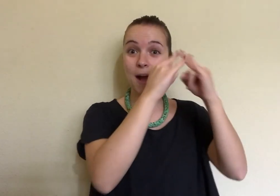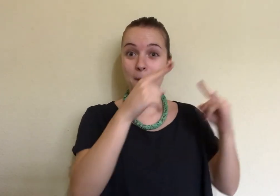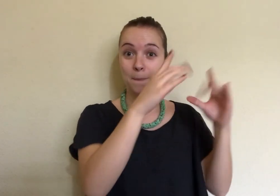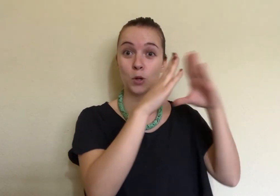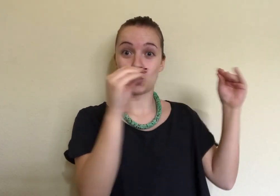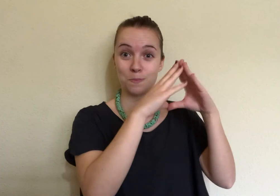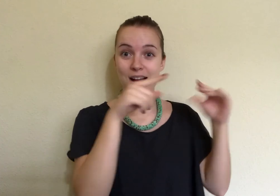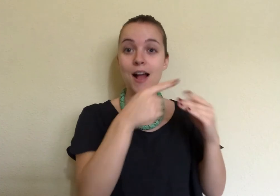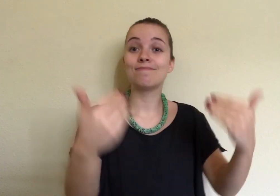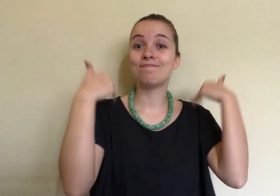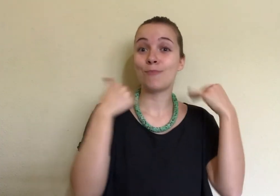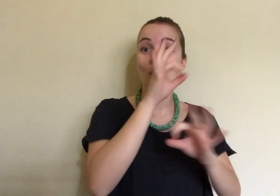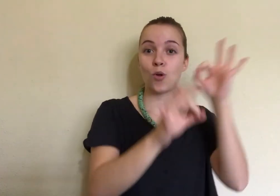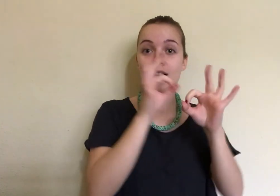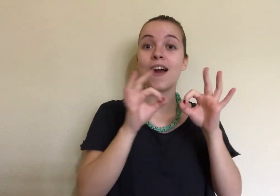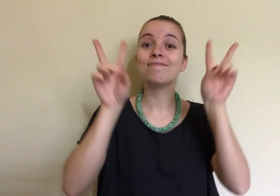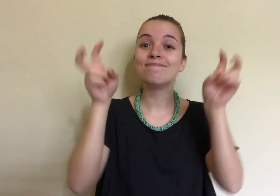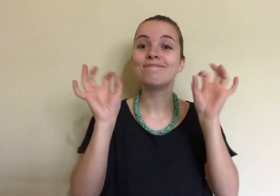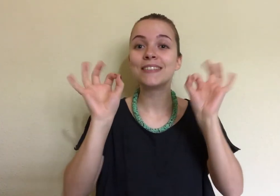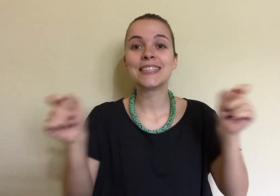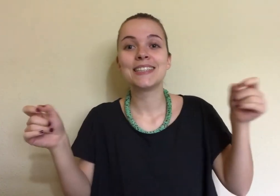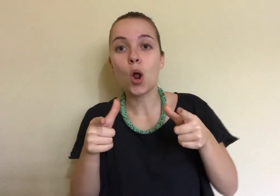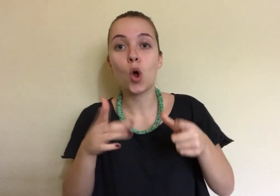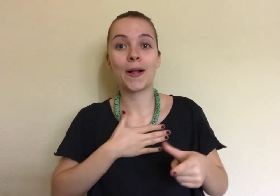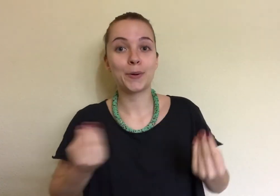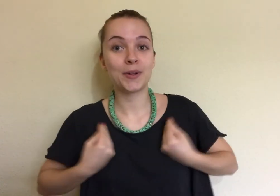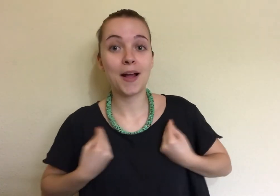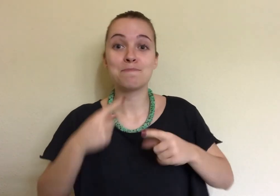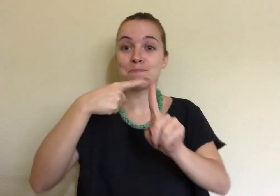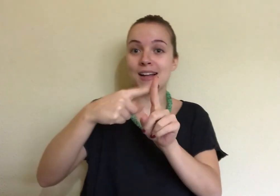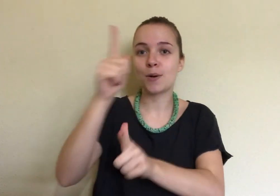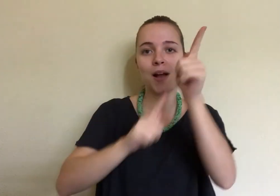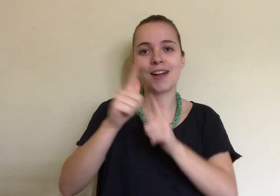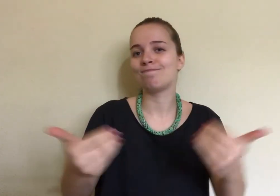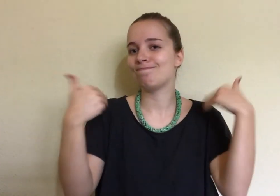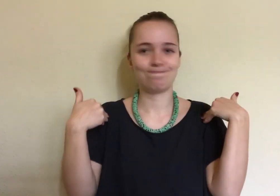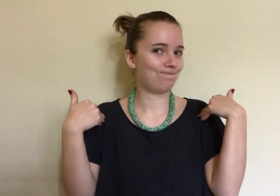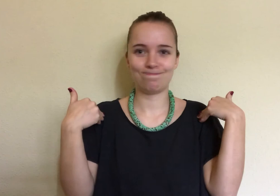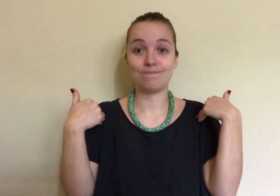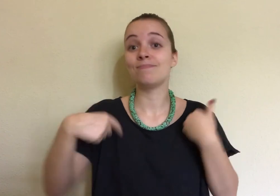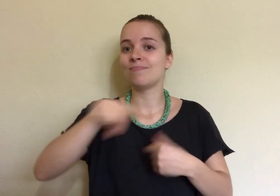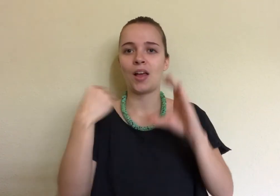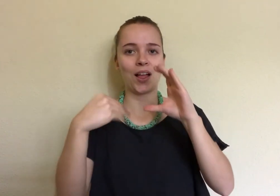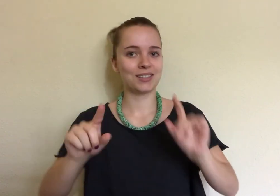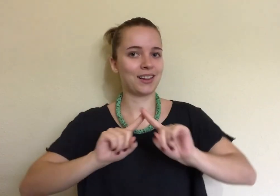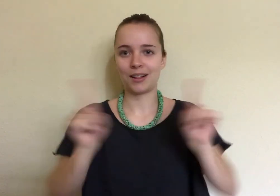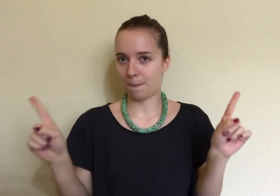El campamento no se responsabiliza de la gestión del seguro de viaje y/o de vida. Ni la CJS-CNSE.